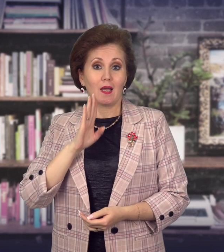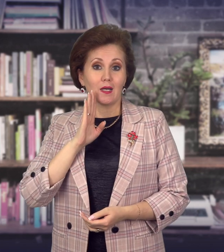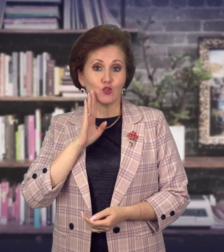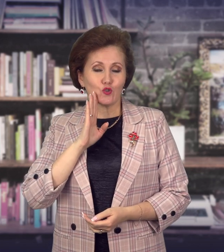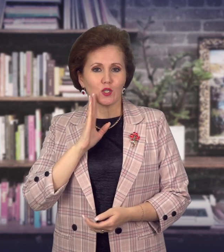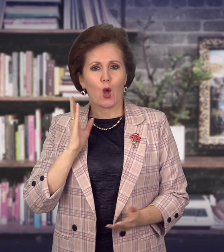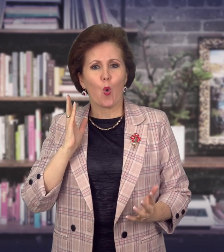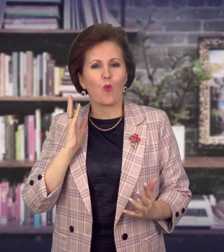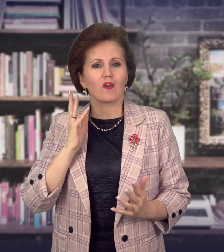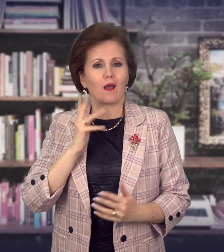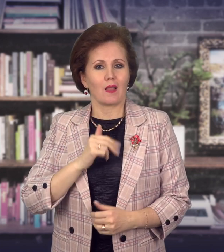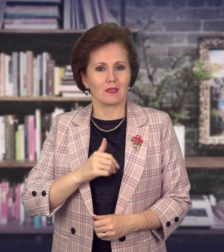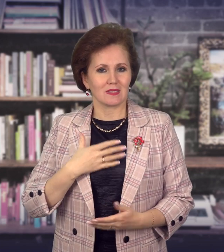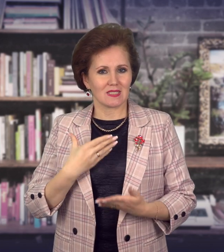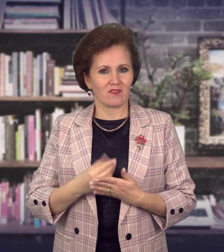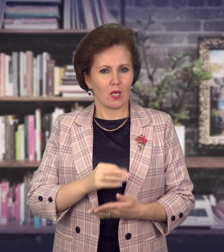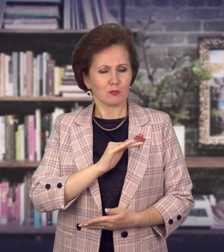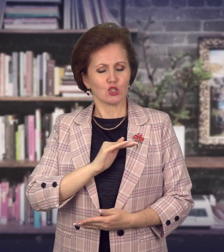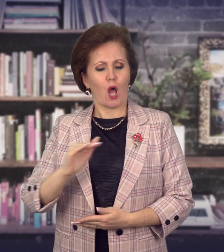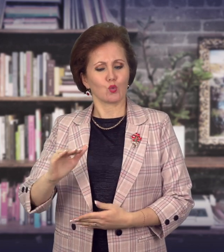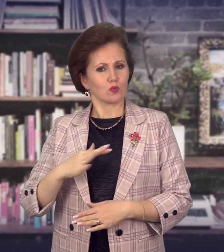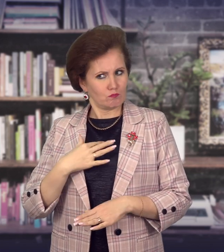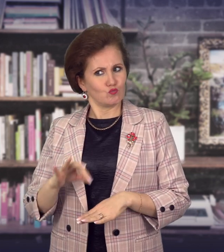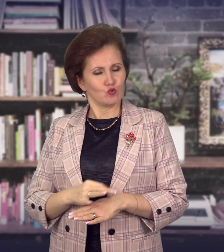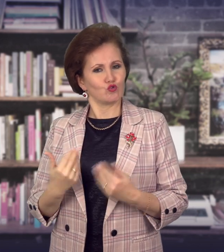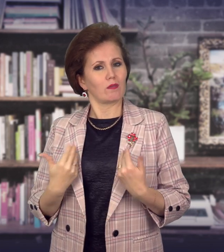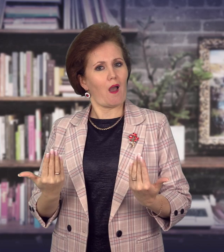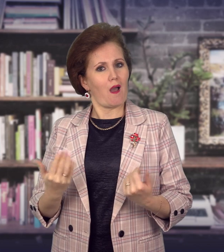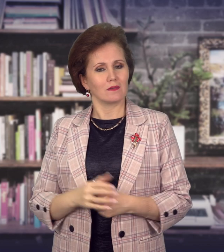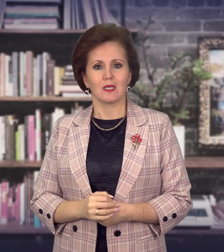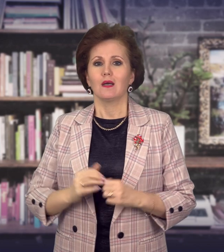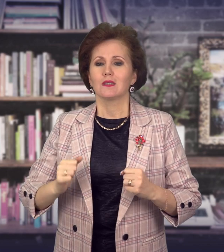Женщина увлеклась своим статусом жены: